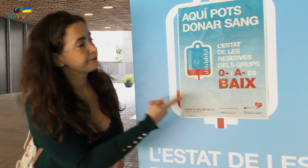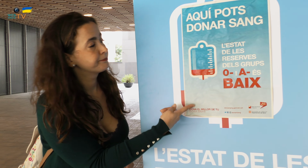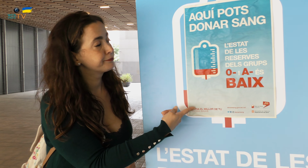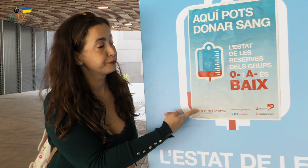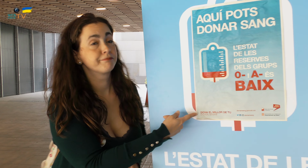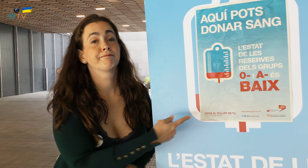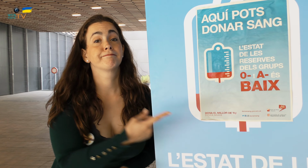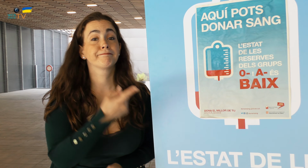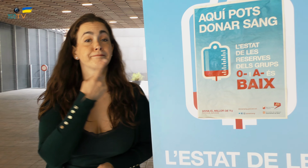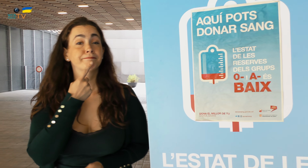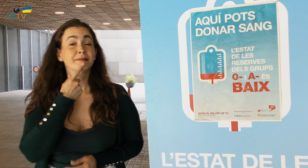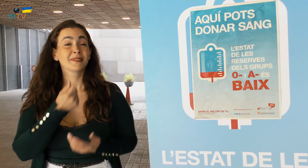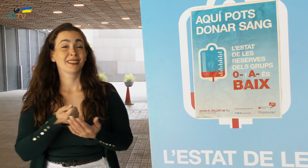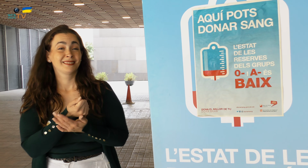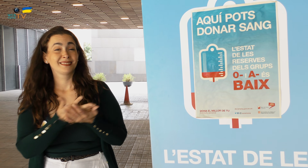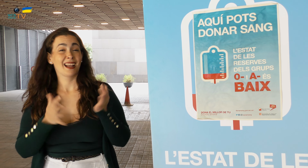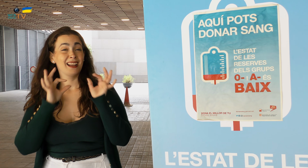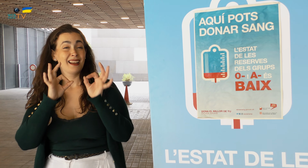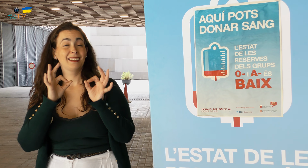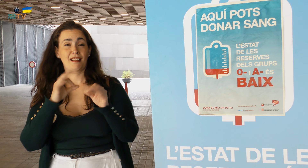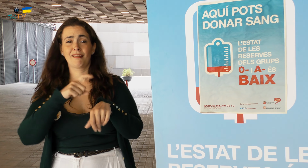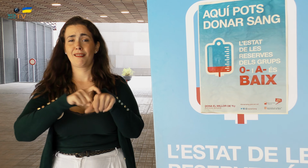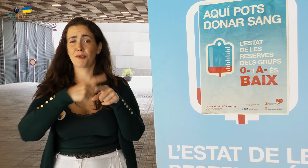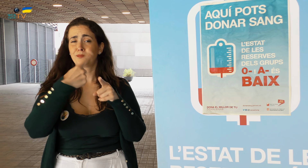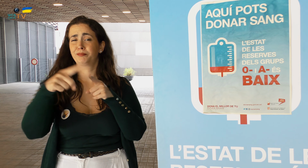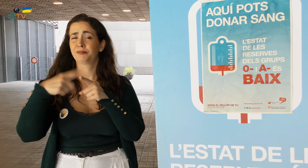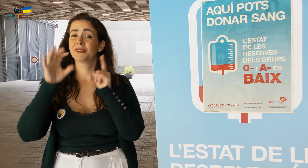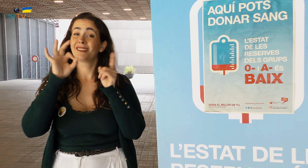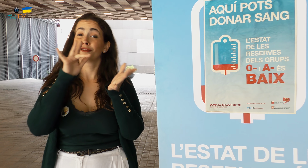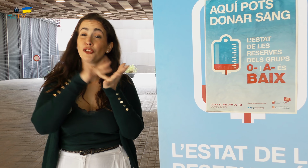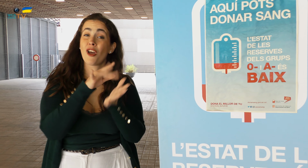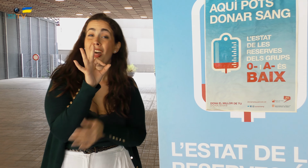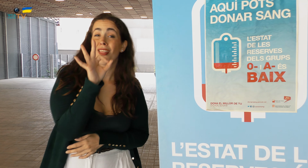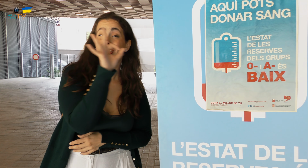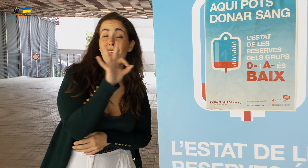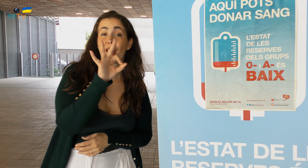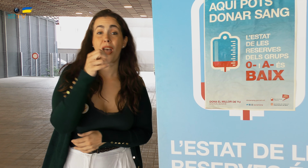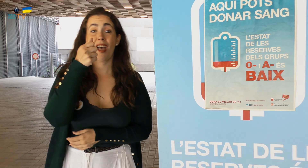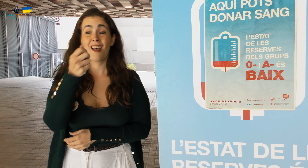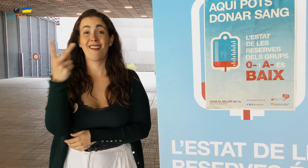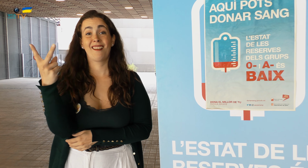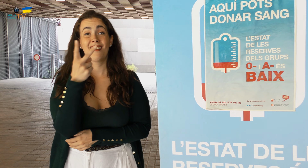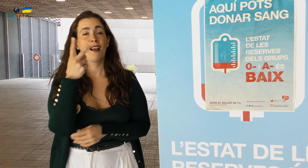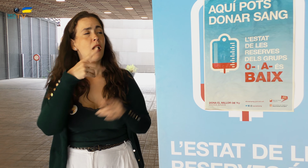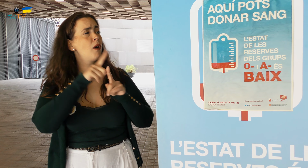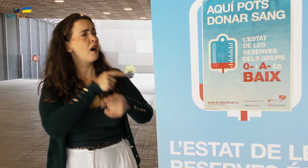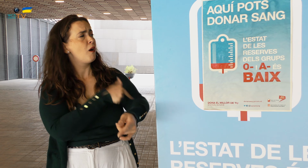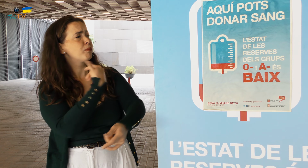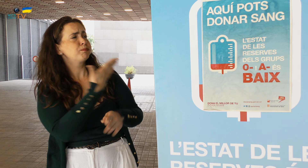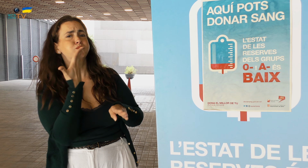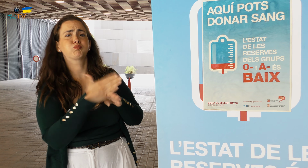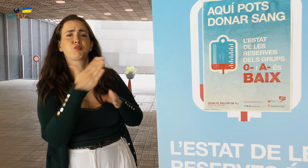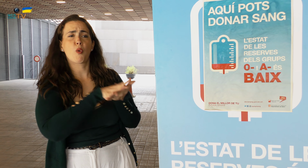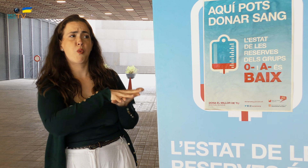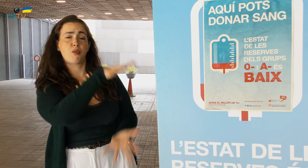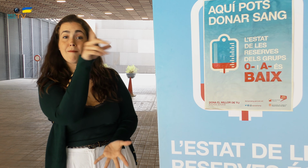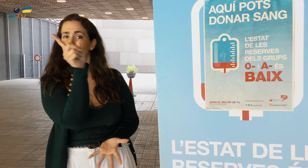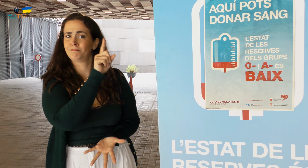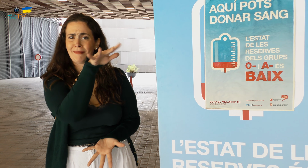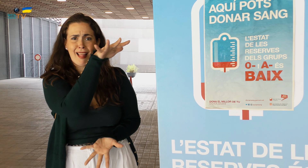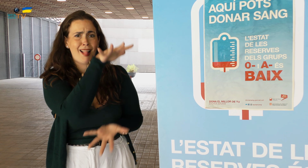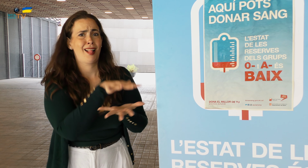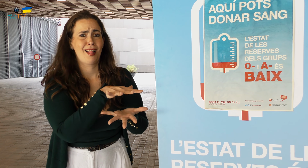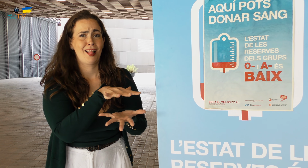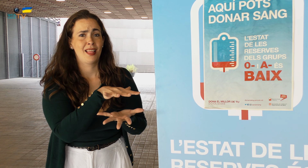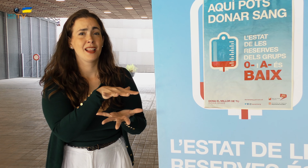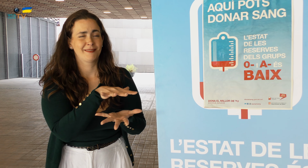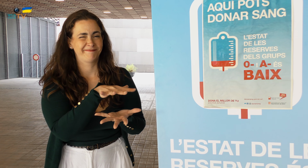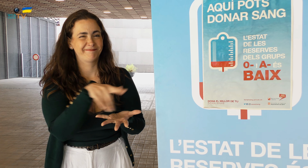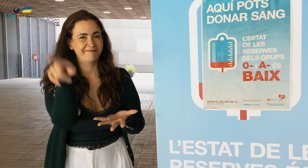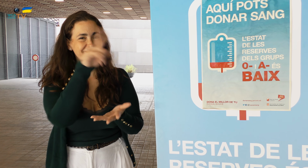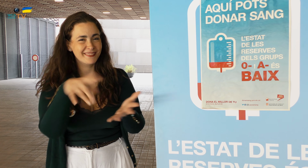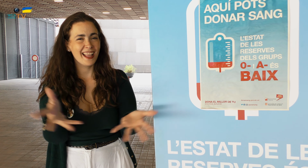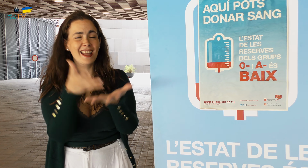Aquí diu que les reserves de sang dels grups sanguinis 0- i A- són baixes, per això us animo us apropeu a donar